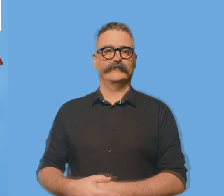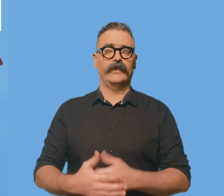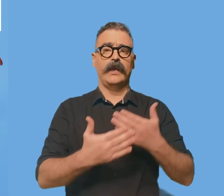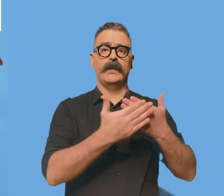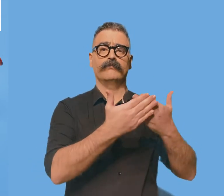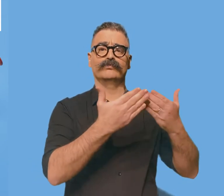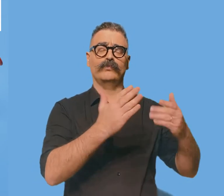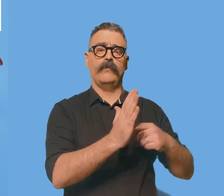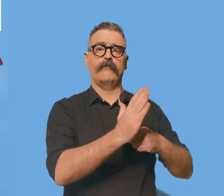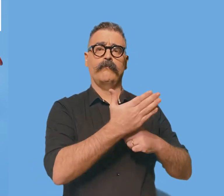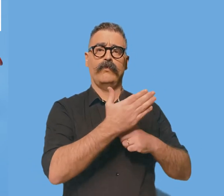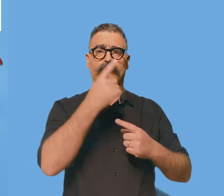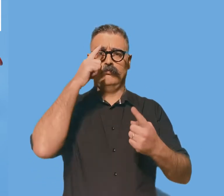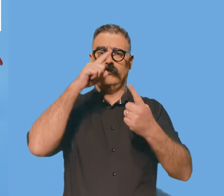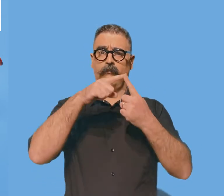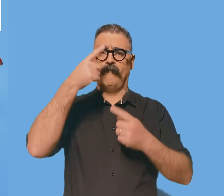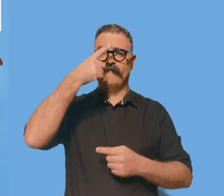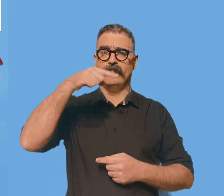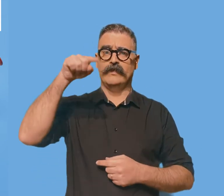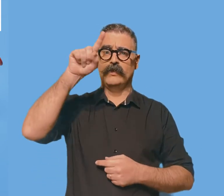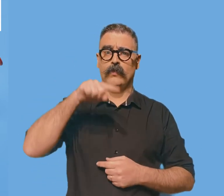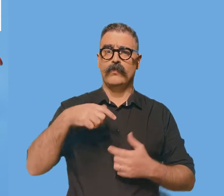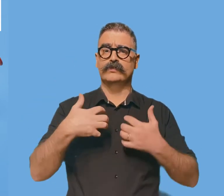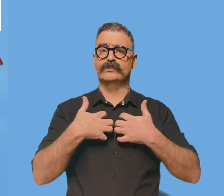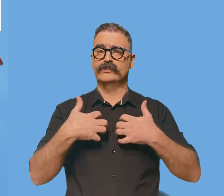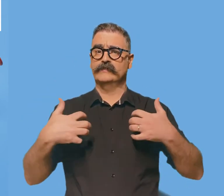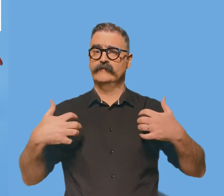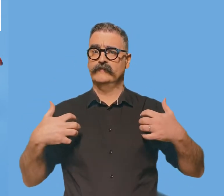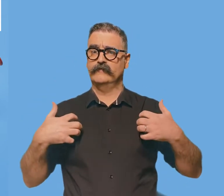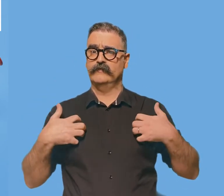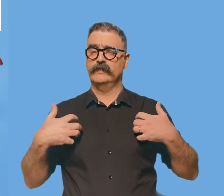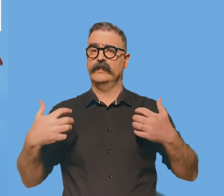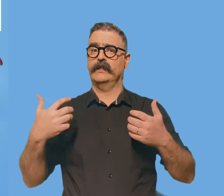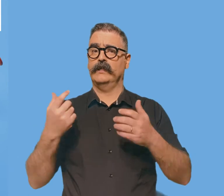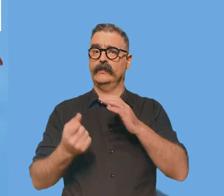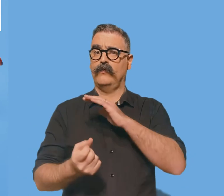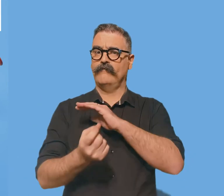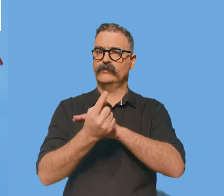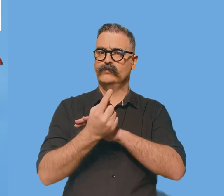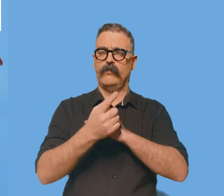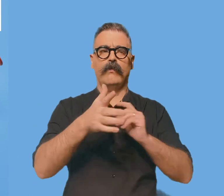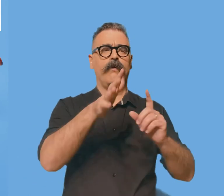Cette exposition se situe entre science, philosophie et innovation.